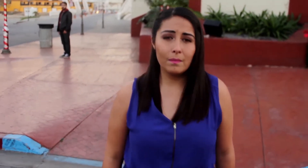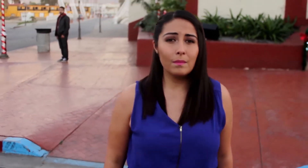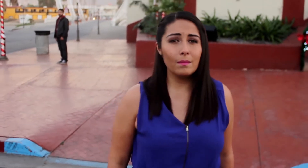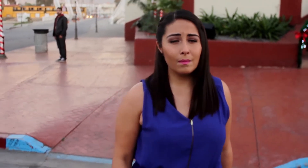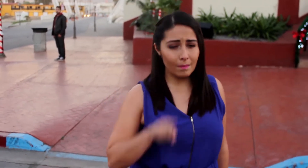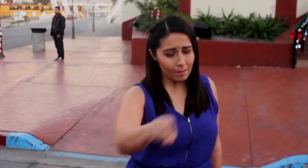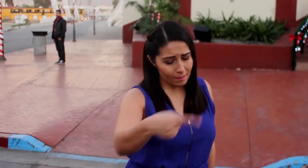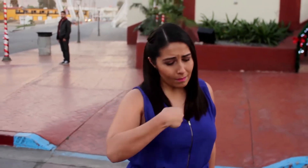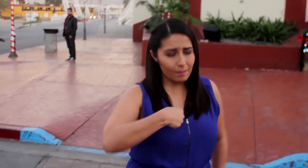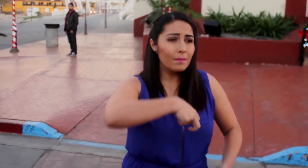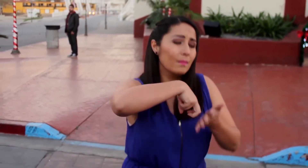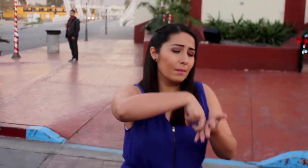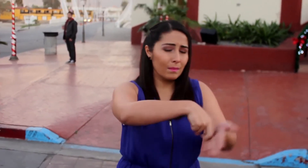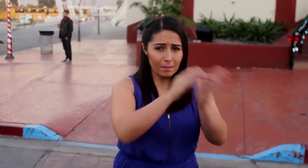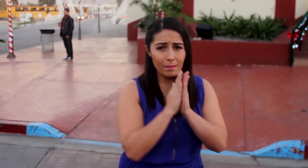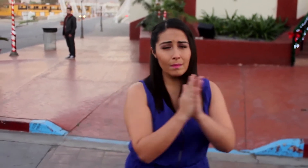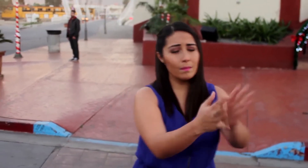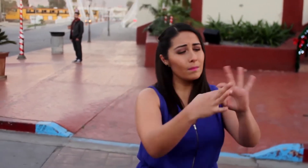suplicándome que hoy vuelva contigo